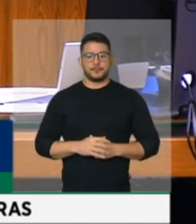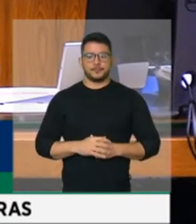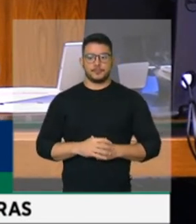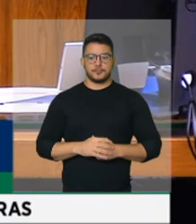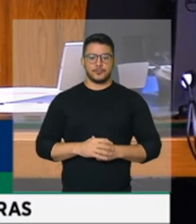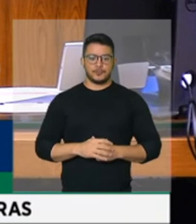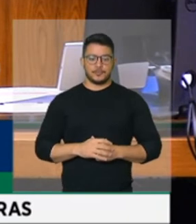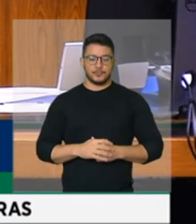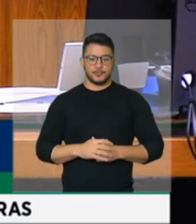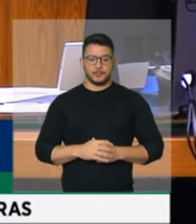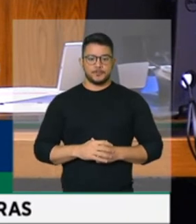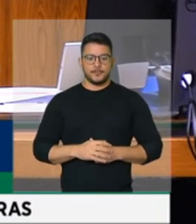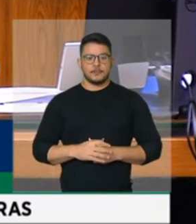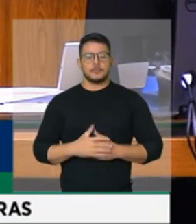ENCAMINHADOS E PRESTES A VENCER, A CÂMARA NUMA ATITUDE